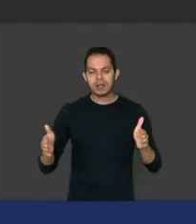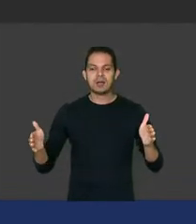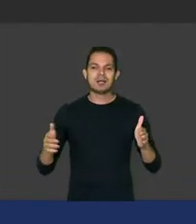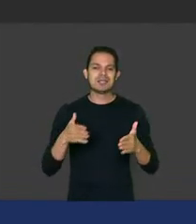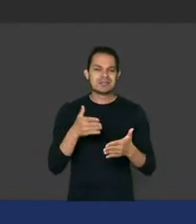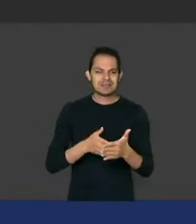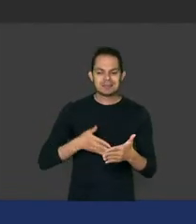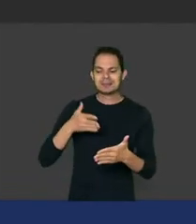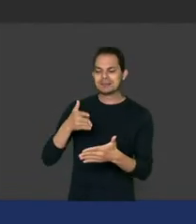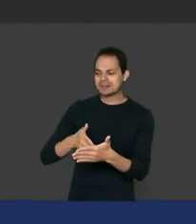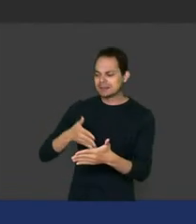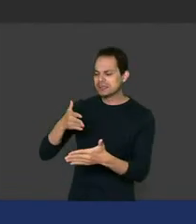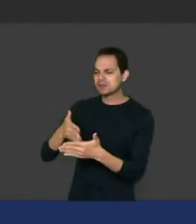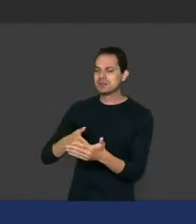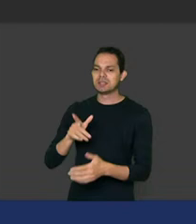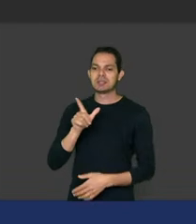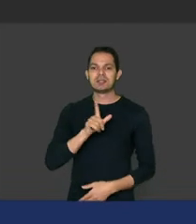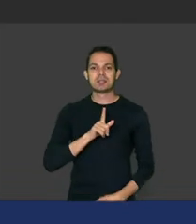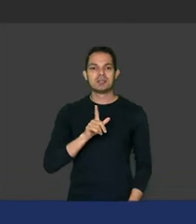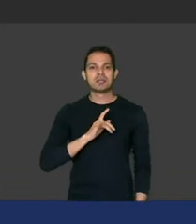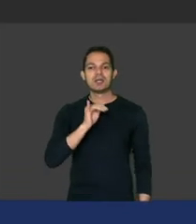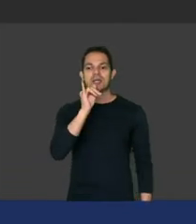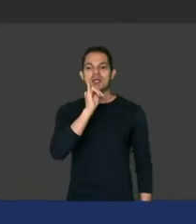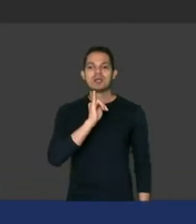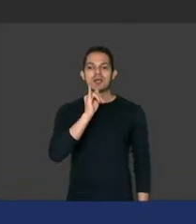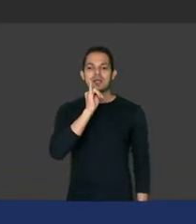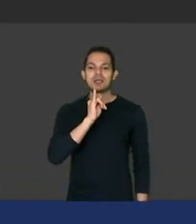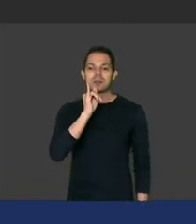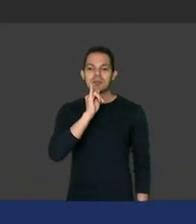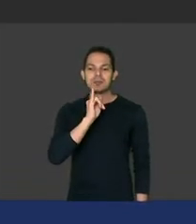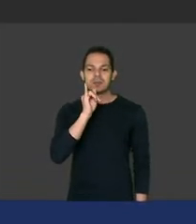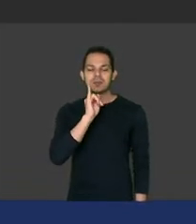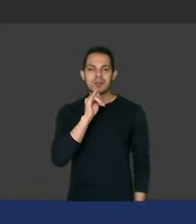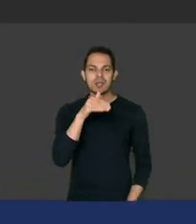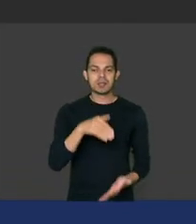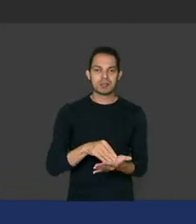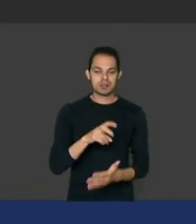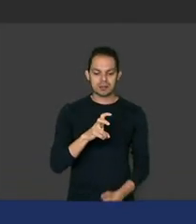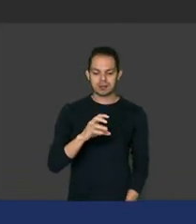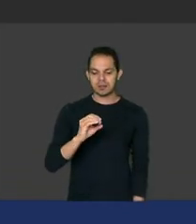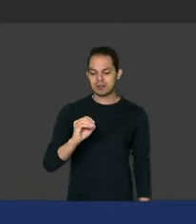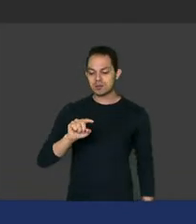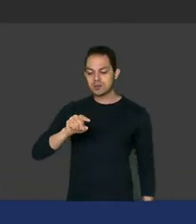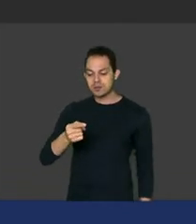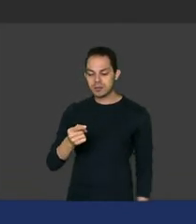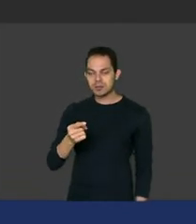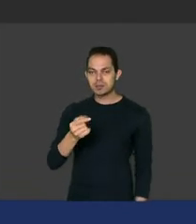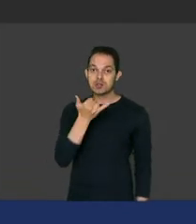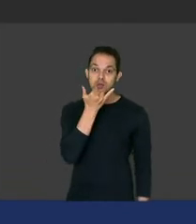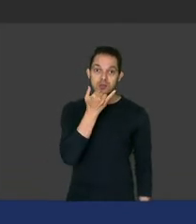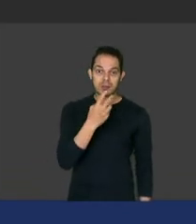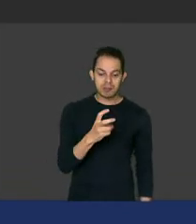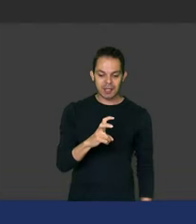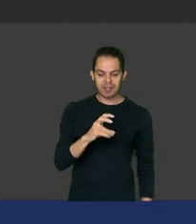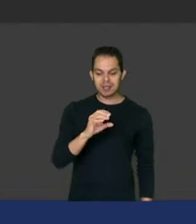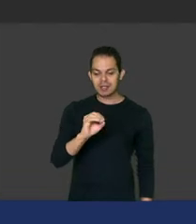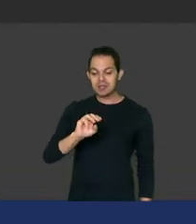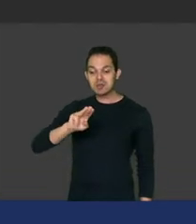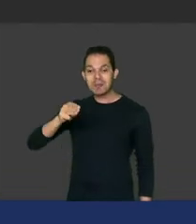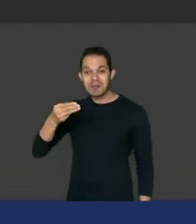ESSE NEGÓCIO POSSA SER ABERTO JÁ SÃO MUITO RESTRITIVOS. COMO, POR EXEMPLO, A EXIGÊNCIA DE NO MÍNIMO 500